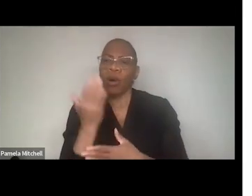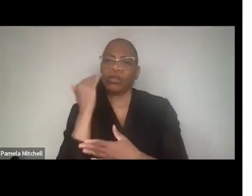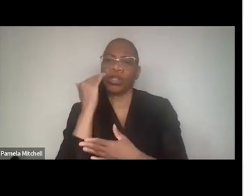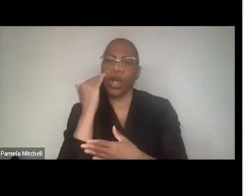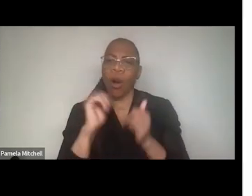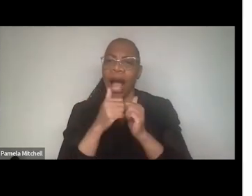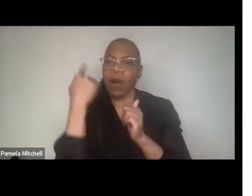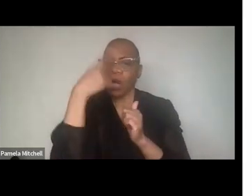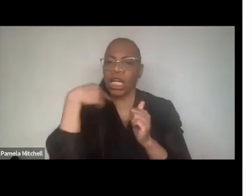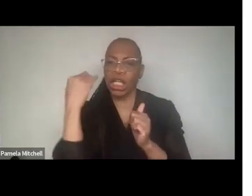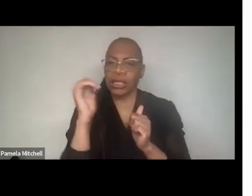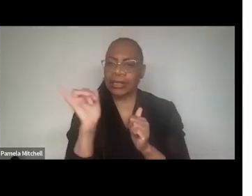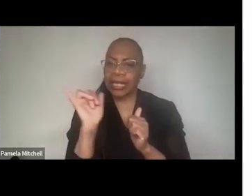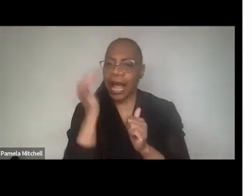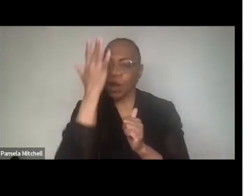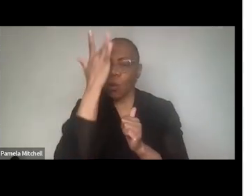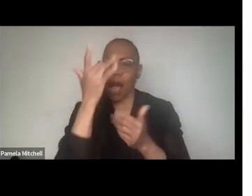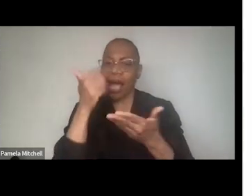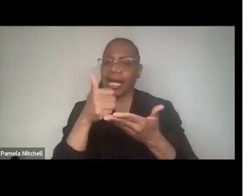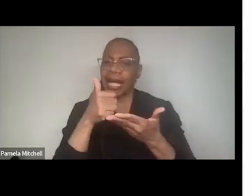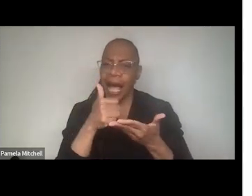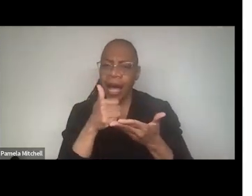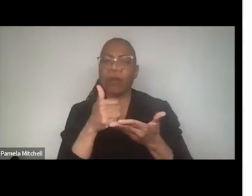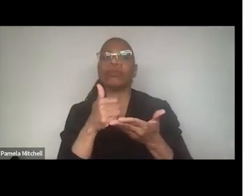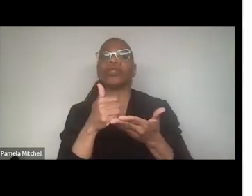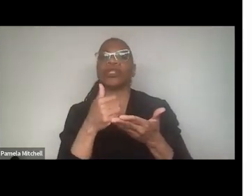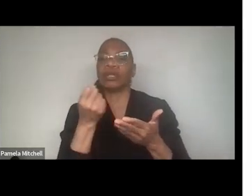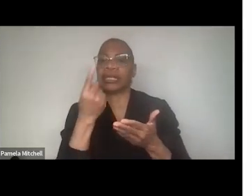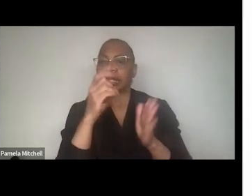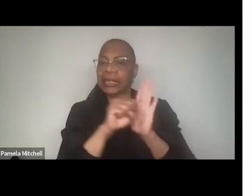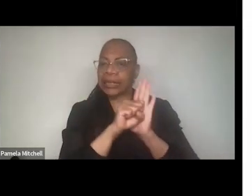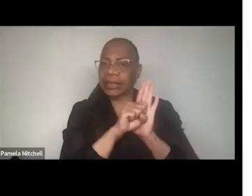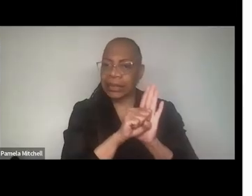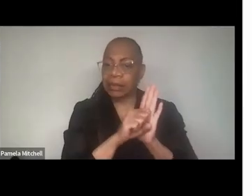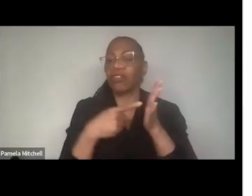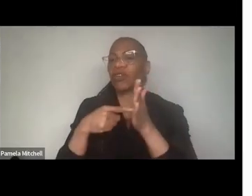y muchas de las cuatro áreas de funcionamiento de las que hablaremos. Vi una pregunta, por ejemplo, sobre las cuatro áreas de funcionamiento,